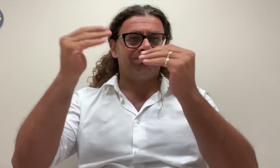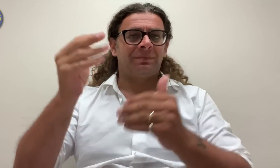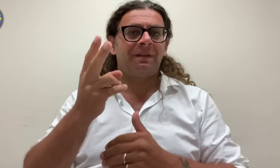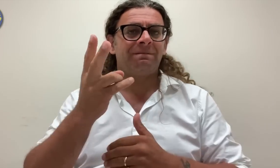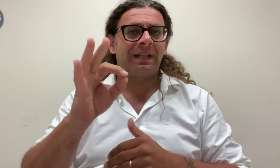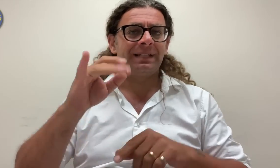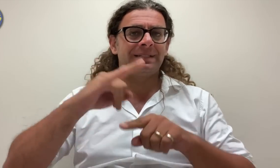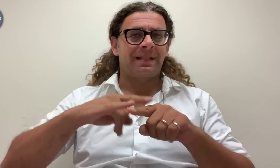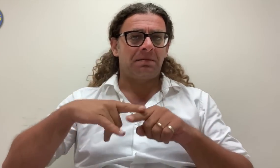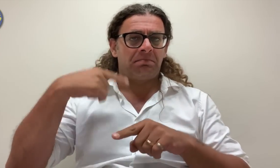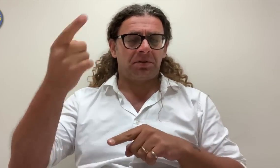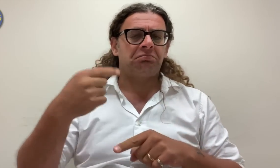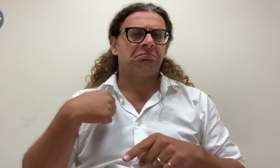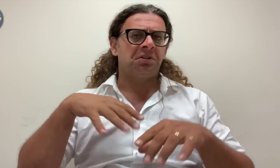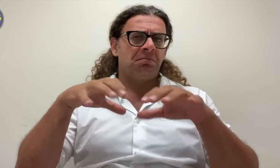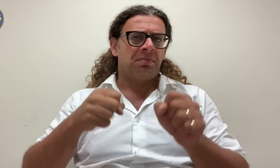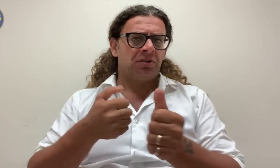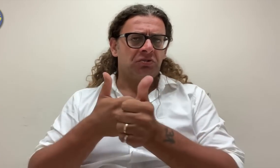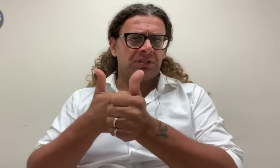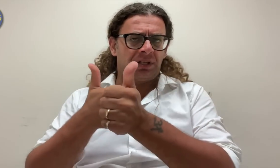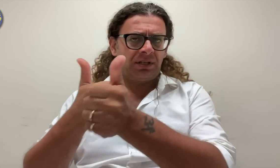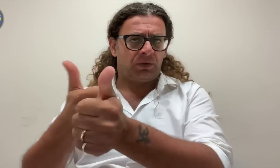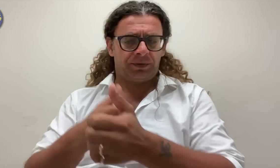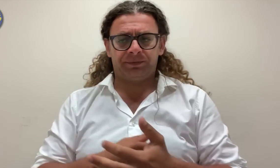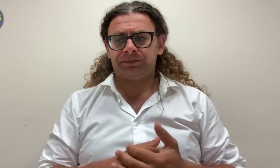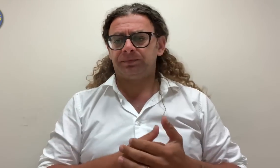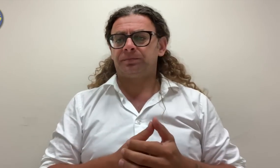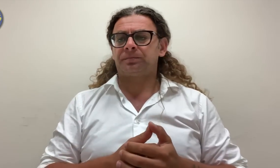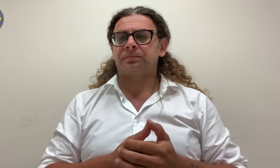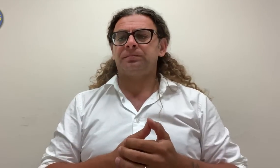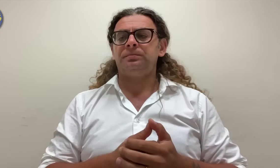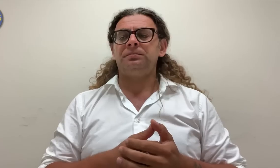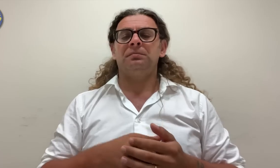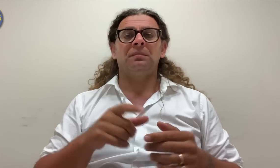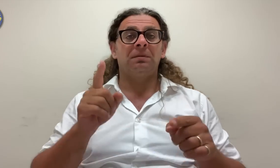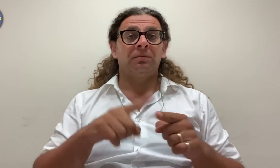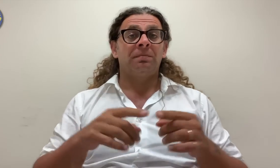stato tutto rinviato al prossimo 20 settembre. Naturalmente seguiremo l’evolversi.